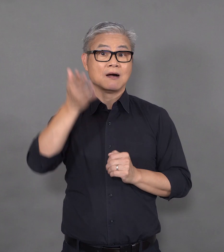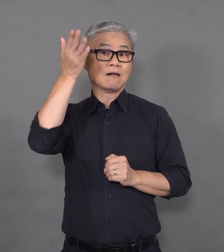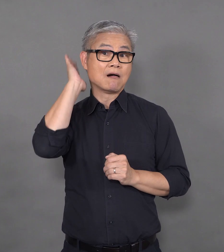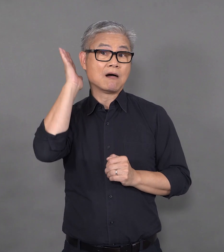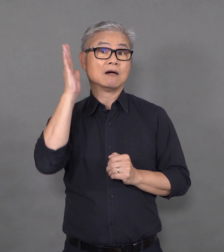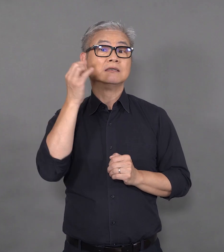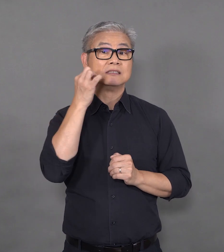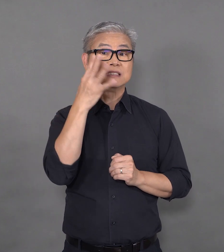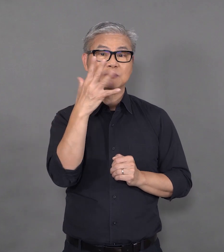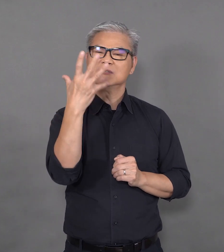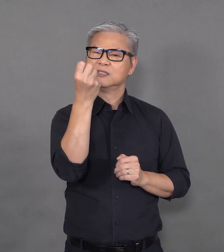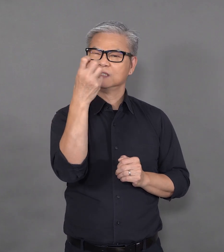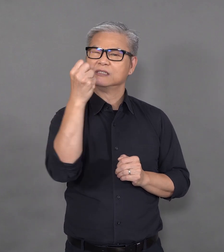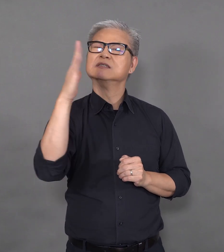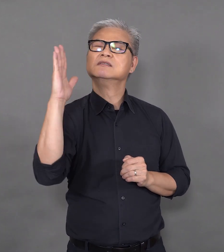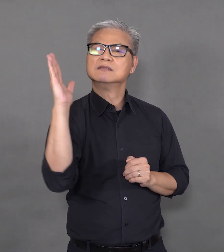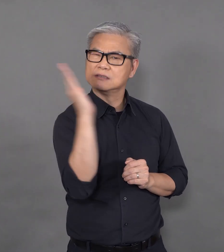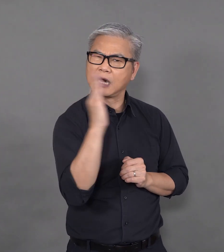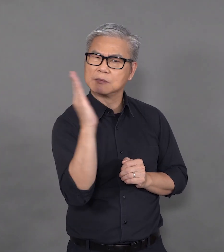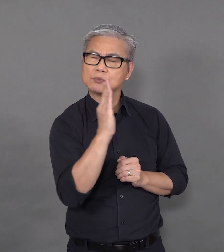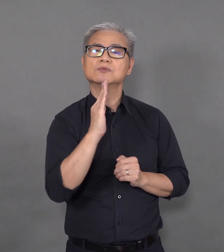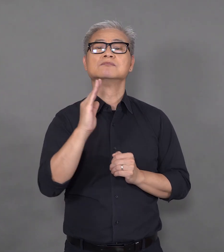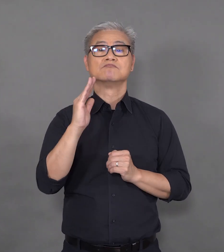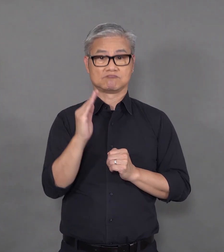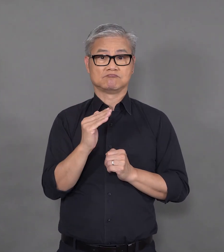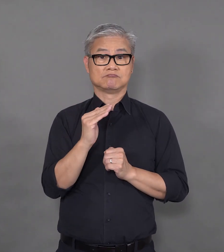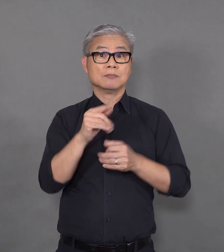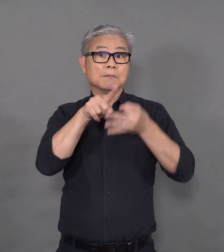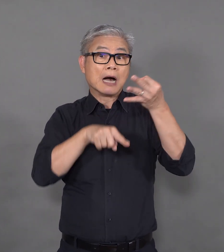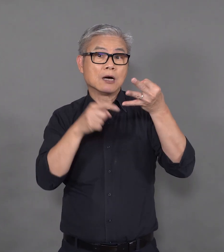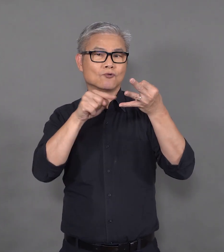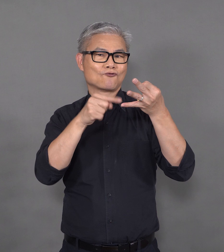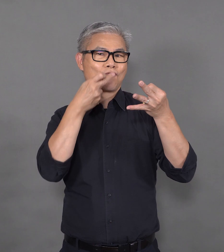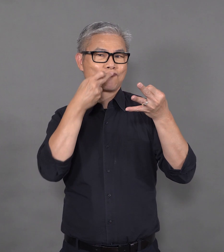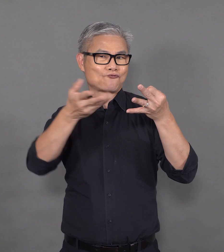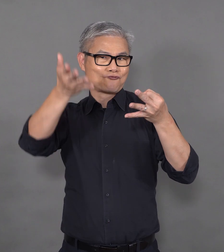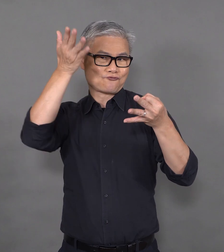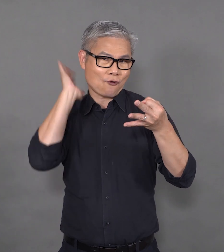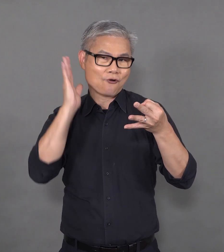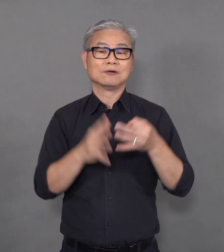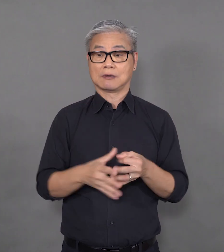中年漁夫剛哥